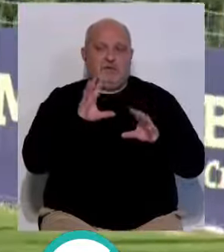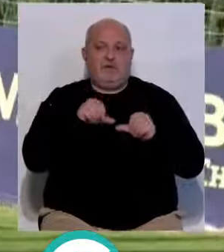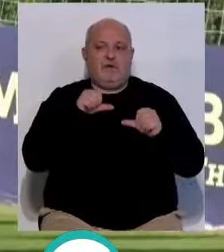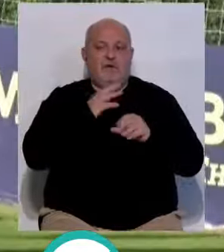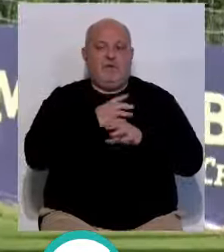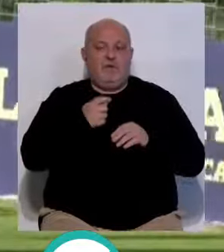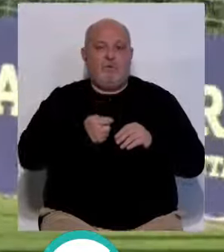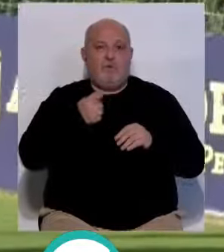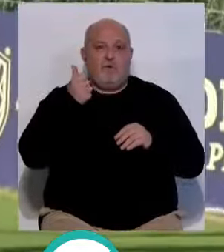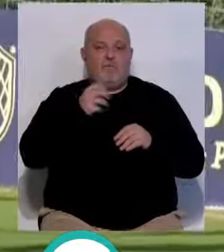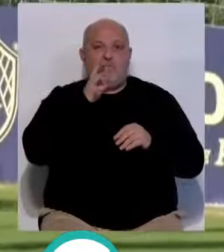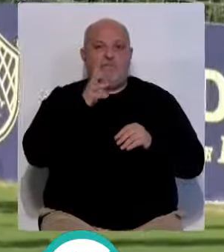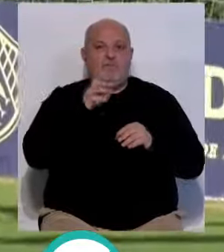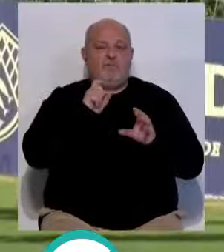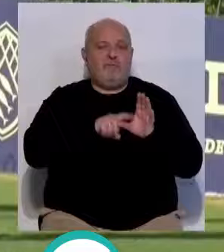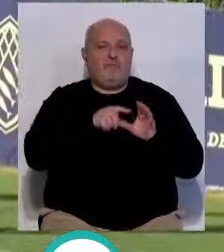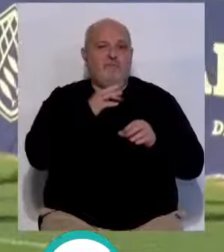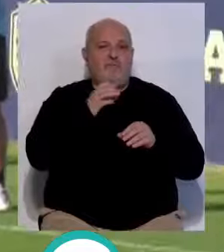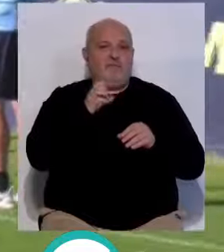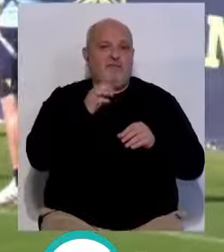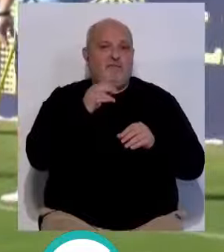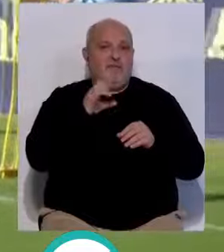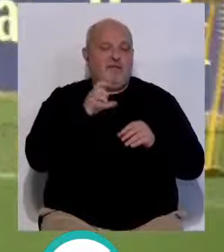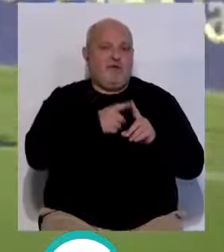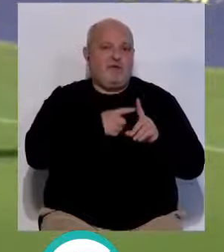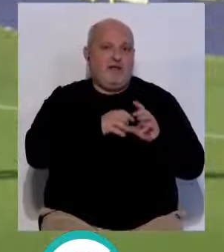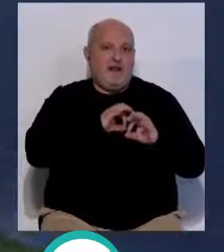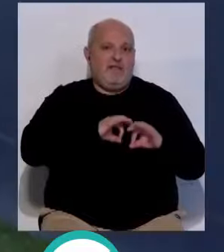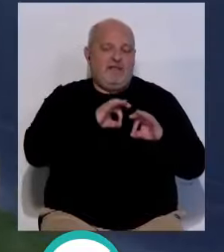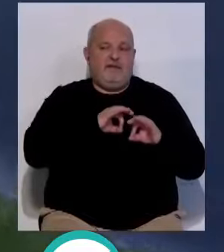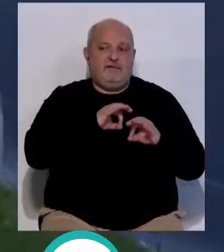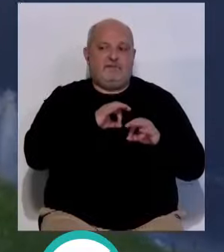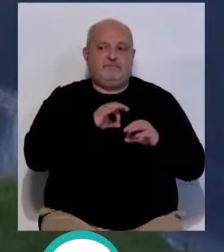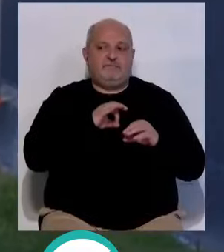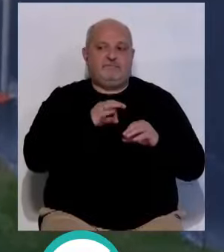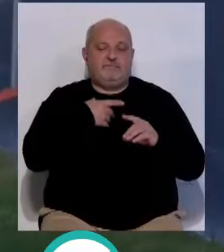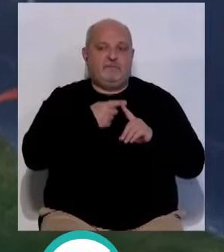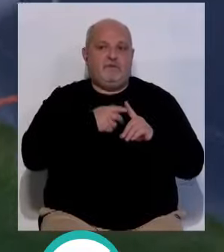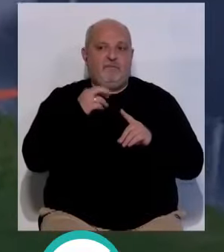sin estar fe de San hemeterio utilizable ahora en cuanto sea utilizable fe de San hemeterio